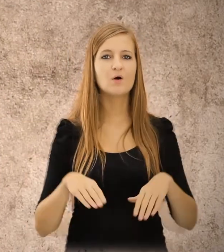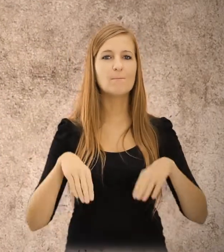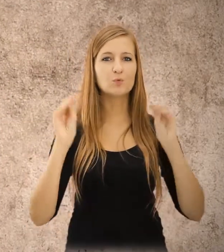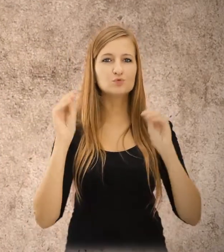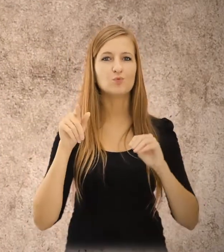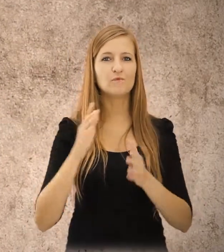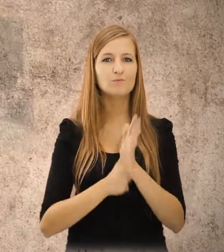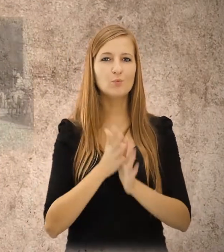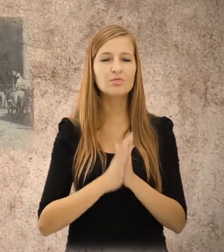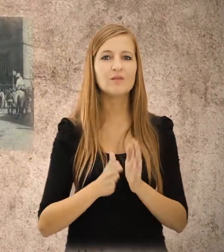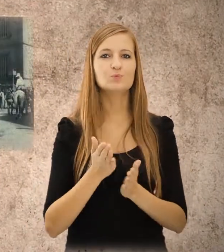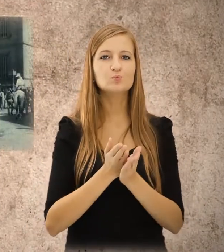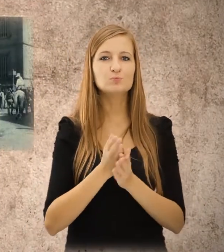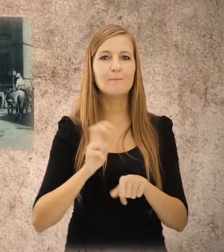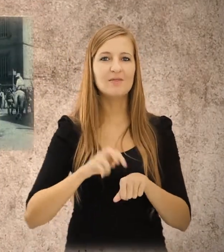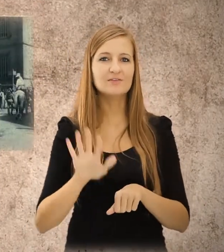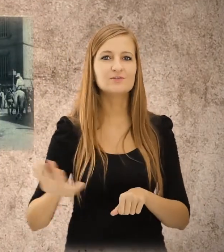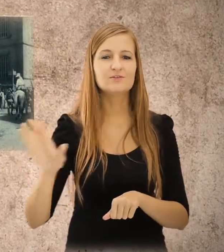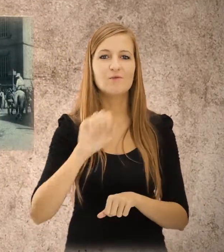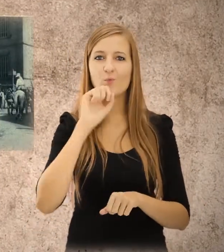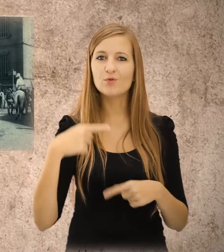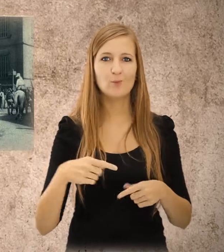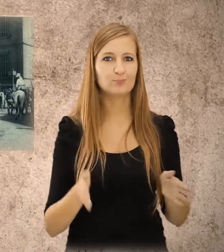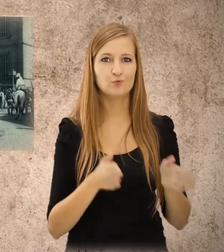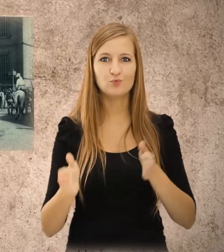Na początku wojny służba medyczna nie była przygotowana.